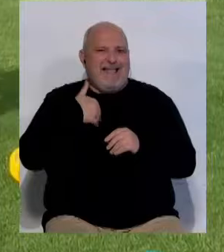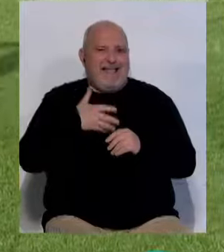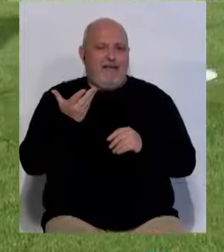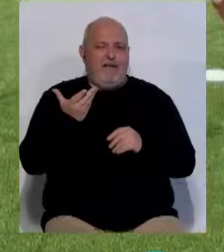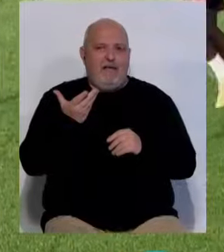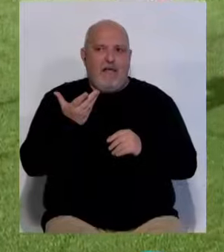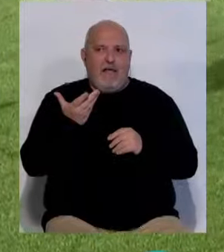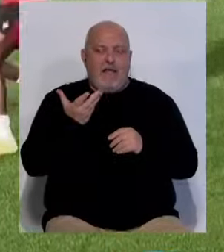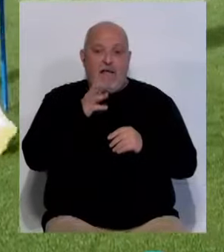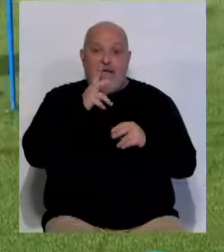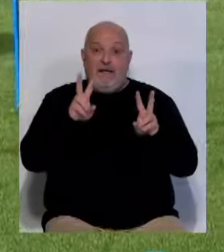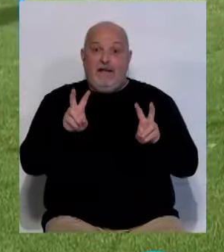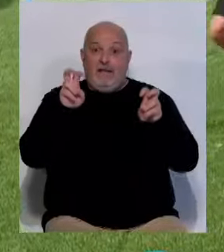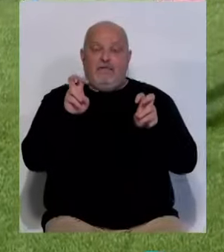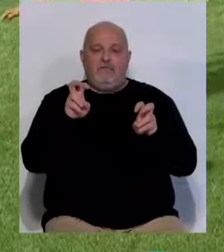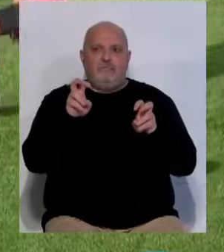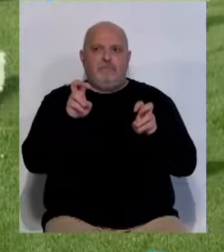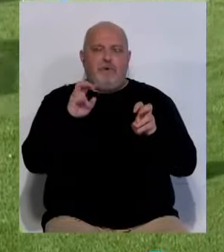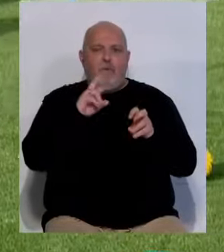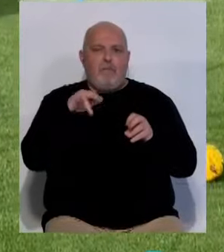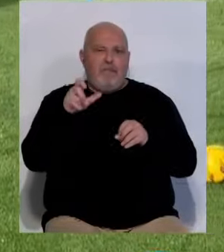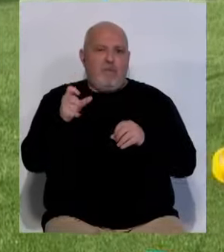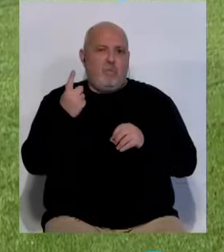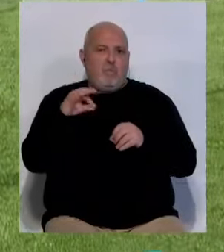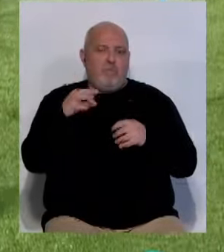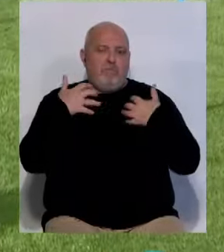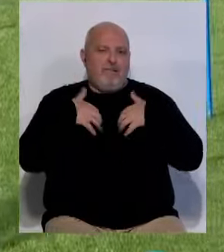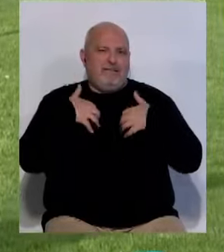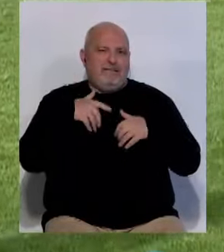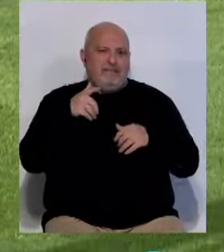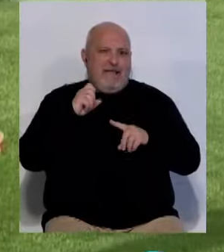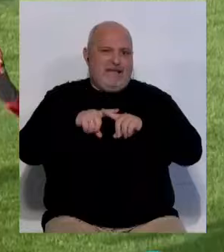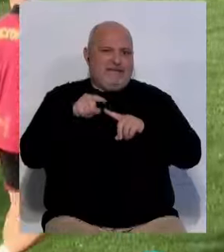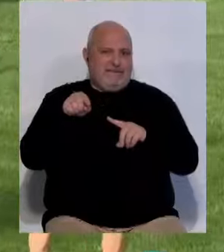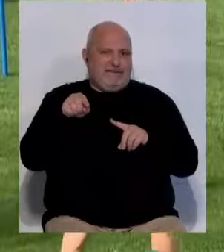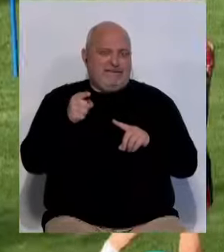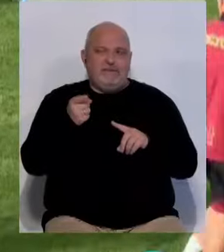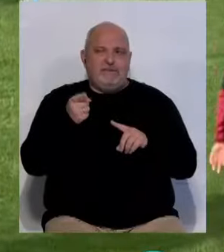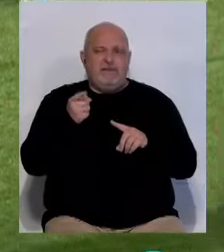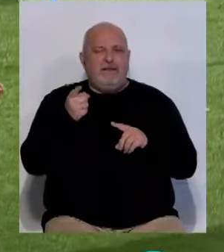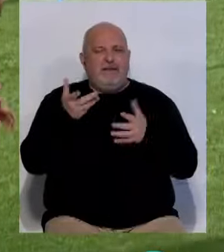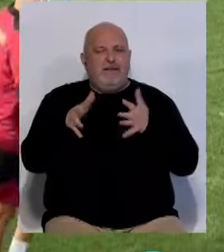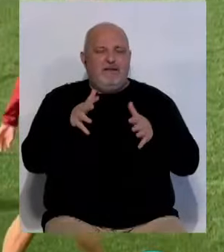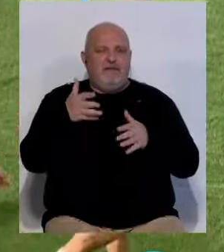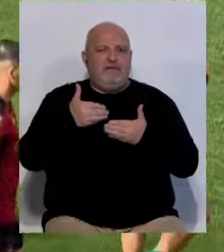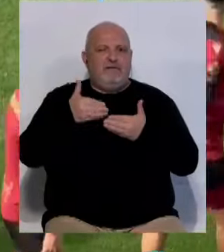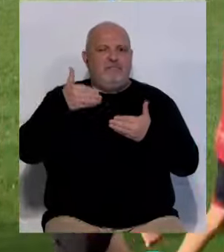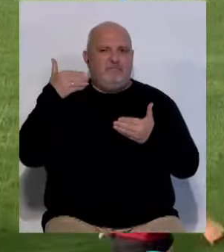que bueno en este caso juanmi puede ser del mismo pero Juan ya ya estaba un poco en el mercado desde